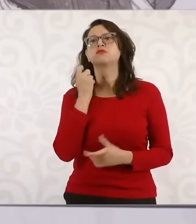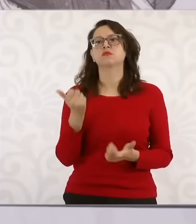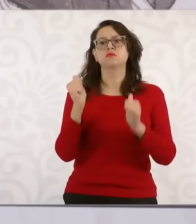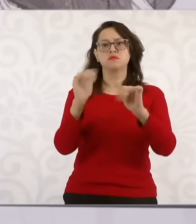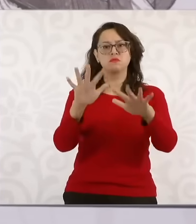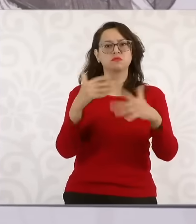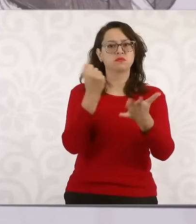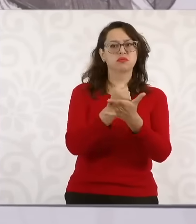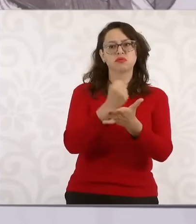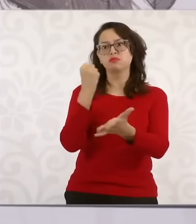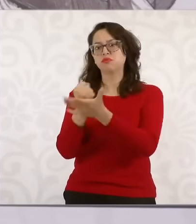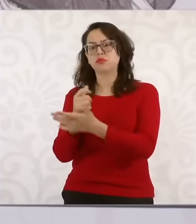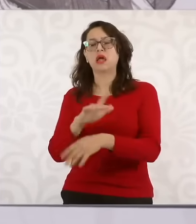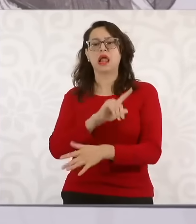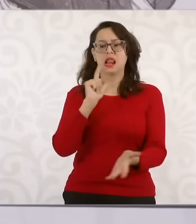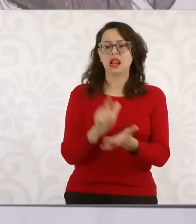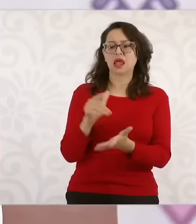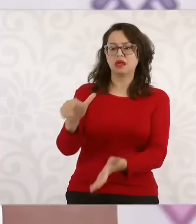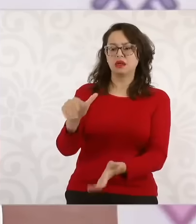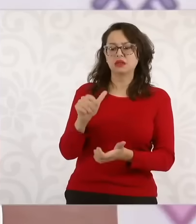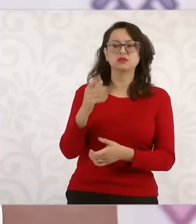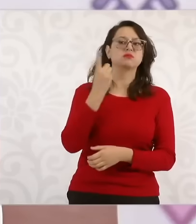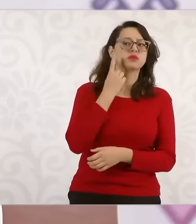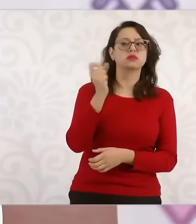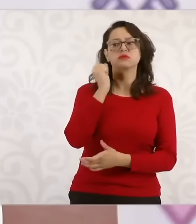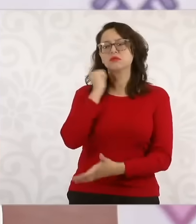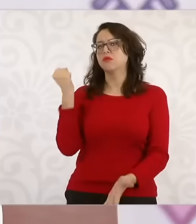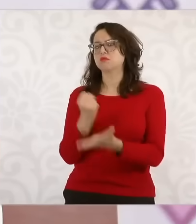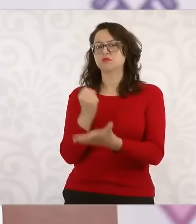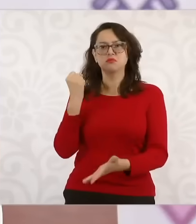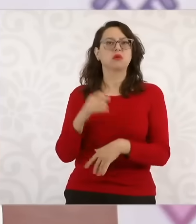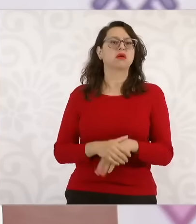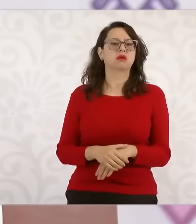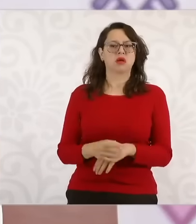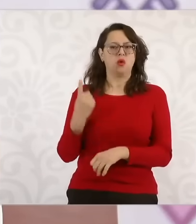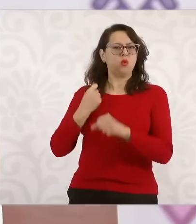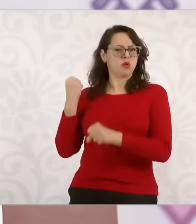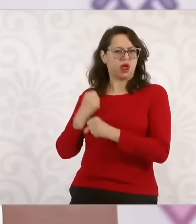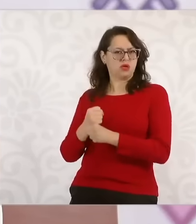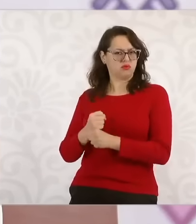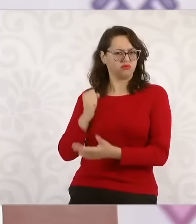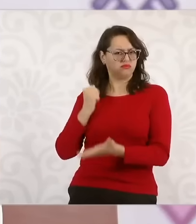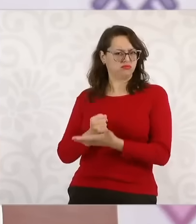Cámara de Senadores y de Diputados se aprobó el año pasado y ahí vienen los recursos completos